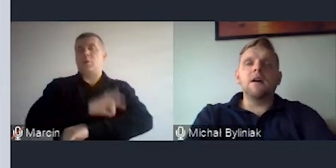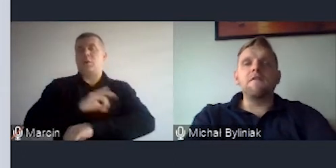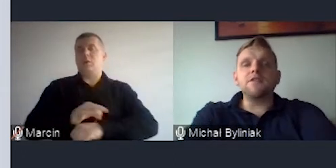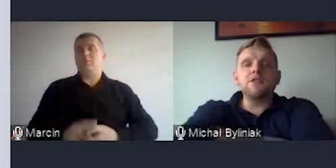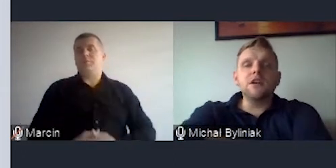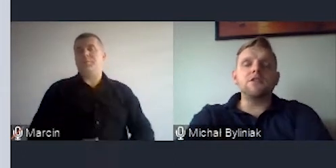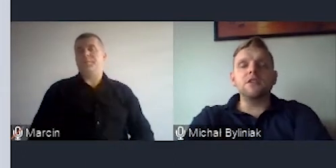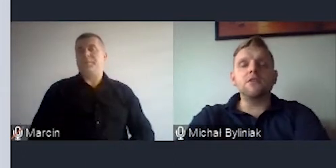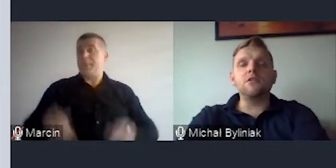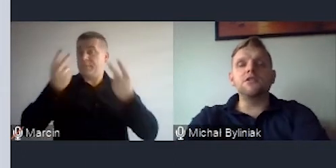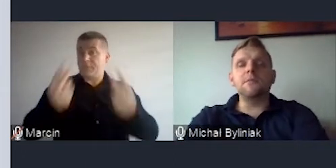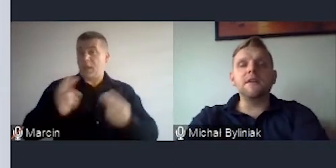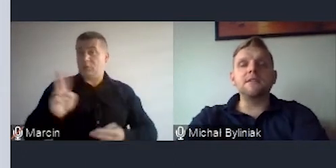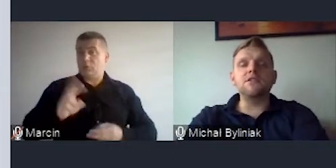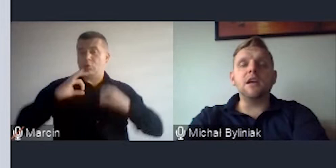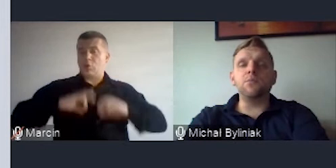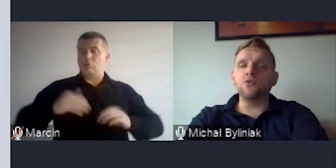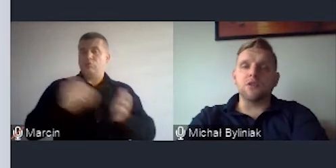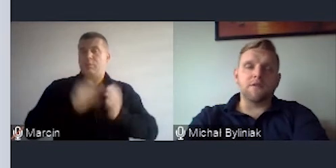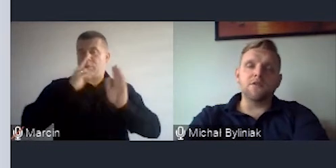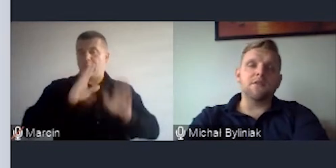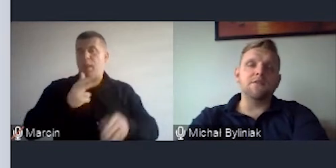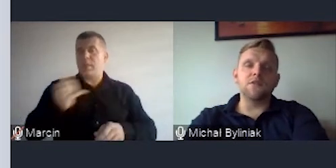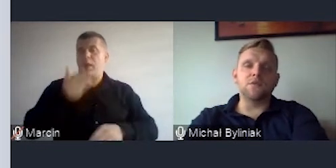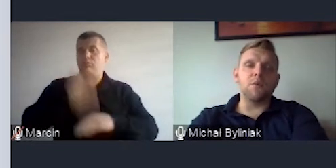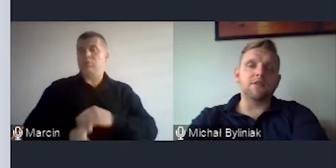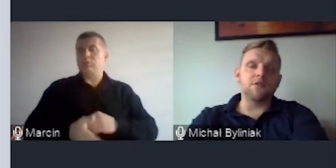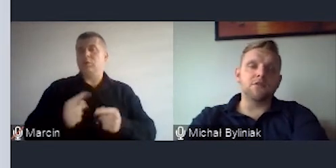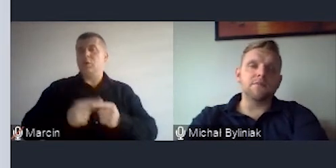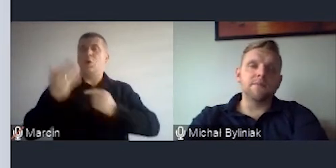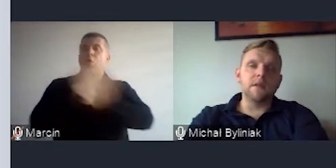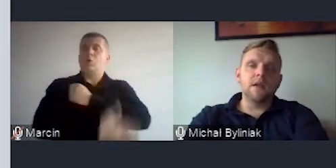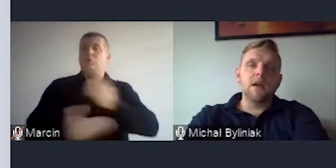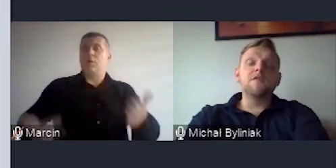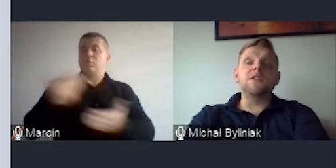Ważna rzecz, że te dochody trzeba wykazać najpóźniej w końcowym wniosku o płatność.